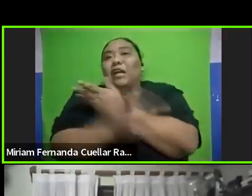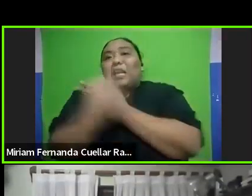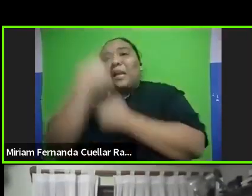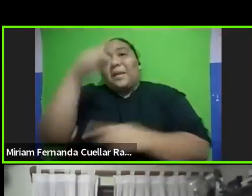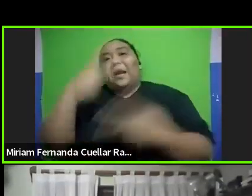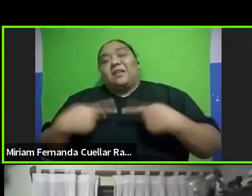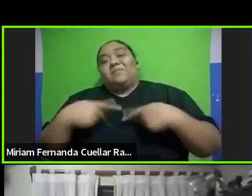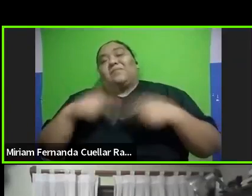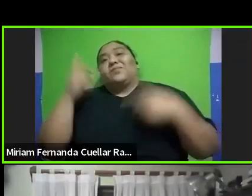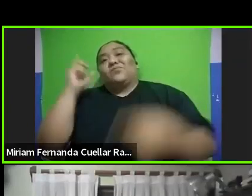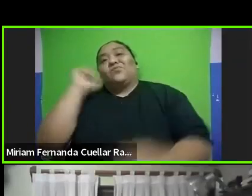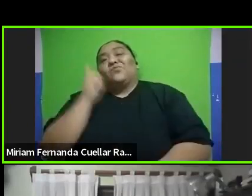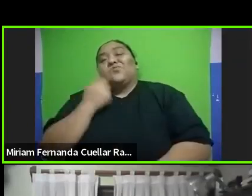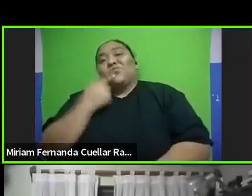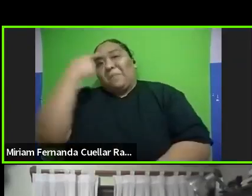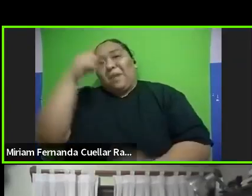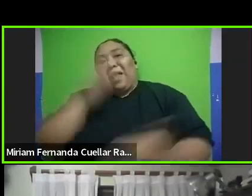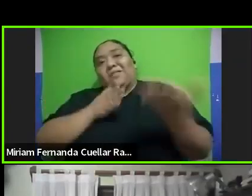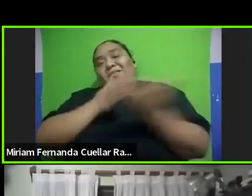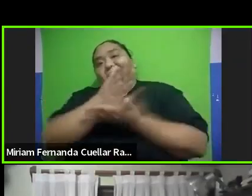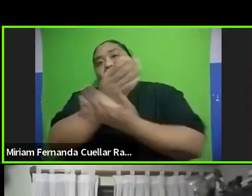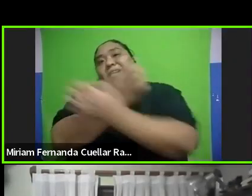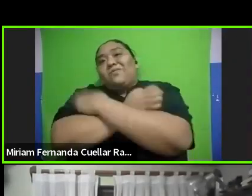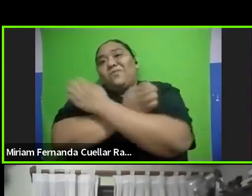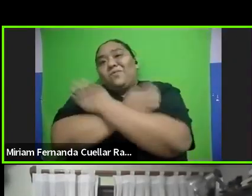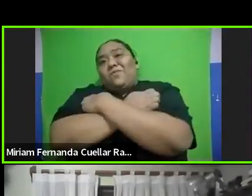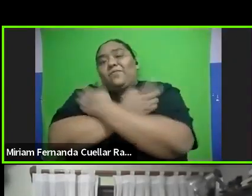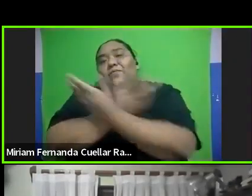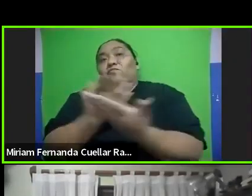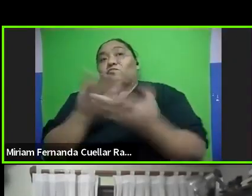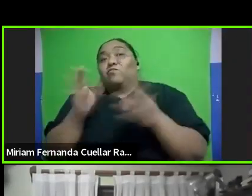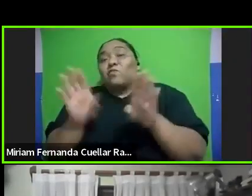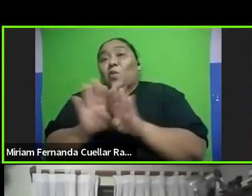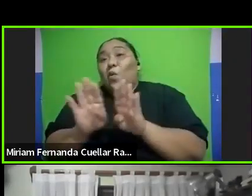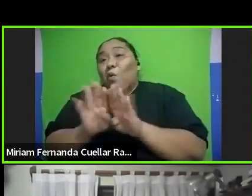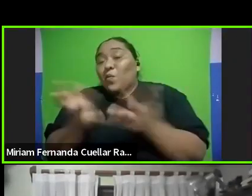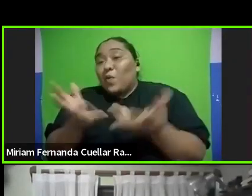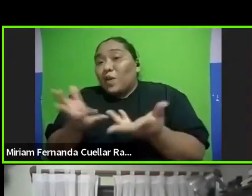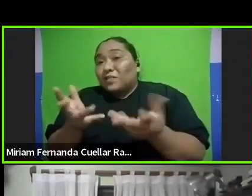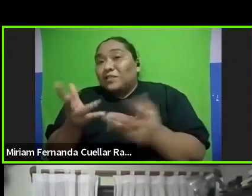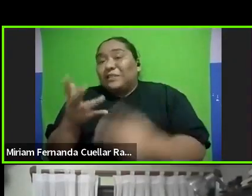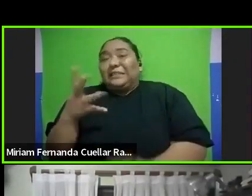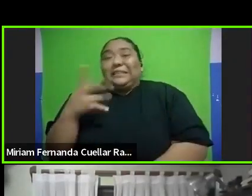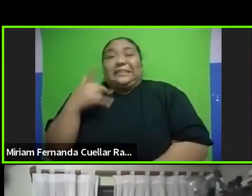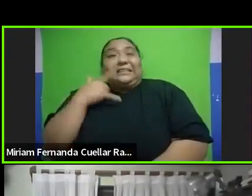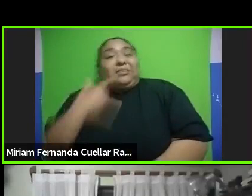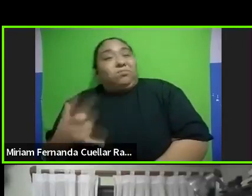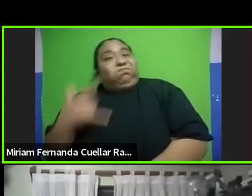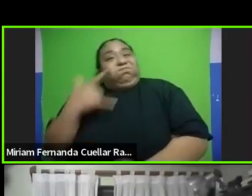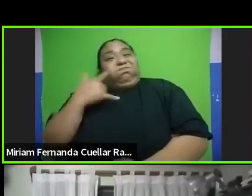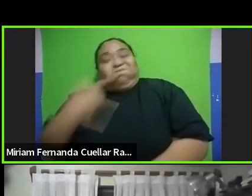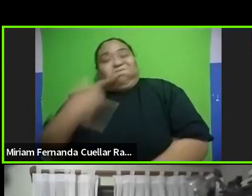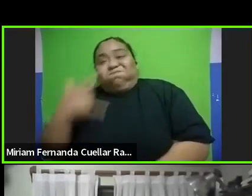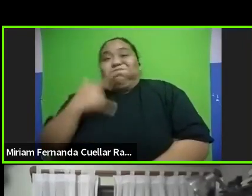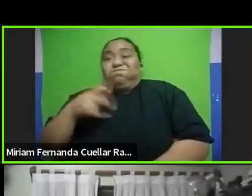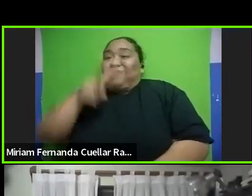exclusión exclusión de las personas amenazadas para acceder conocimiento para acceder al conocimiento. Cómo le haces en